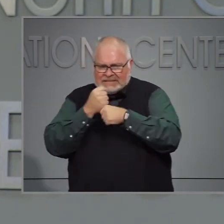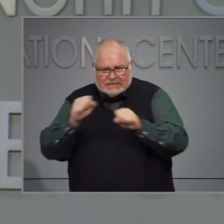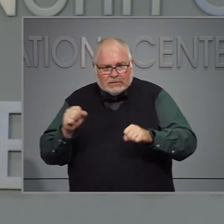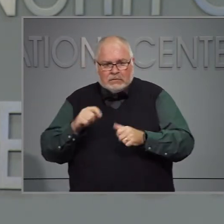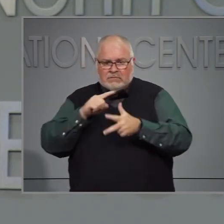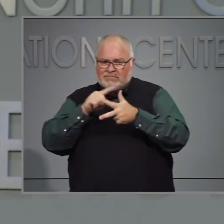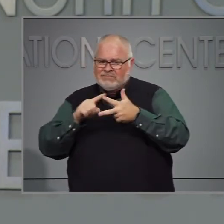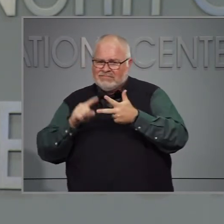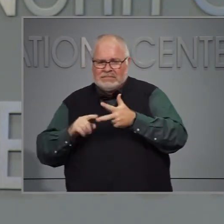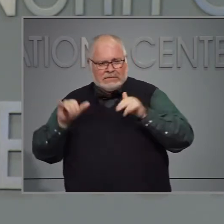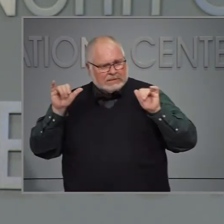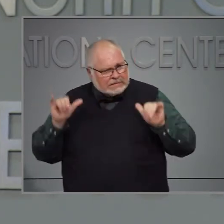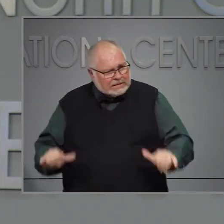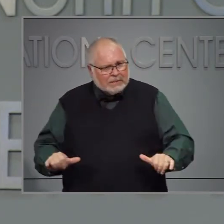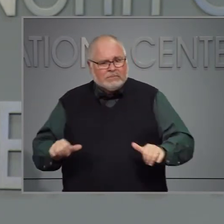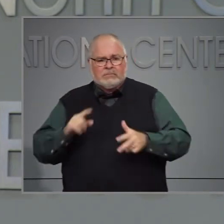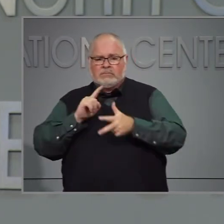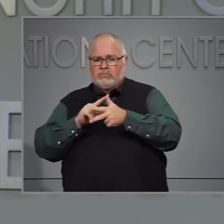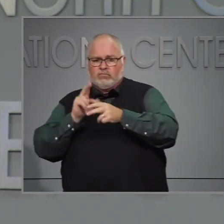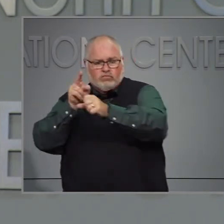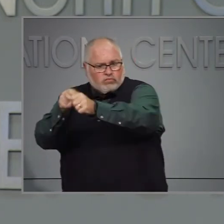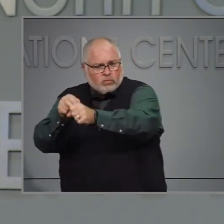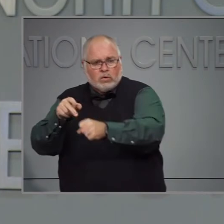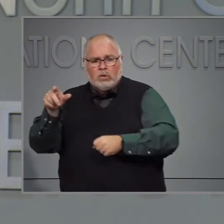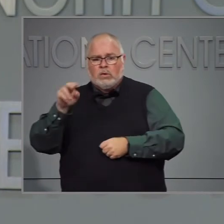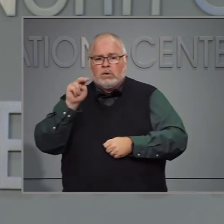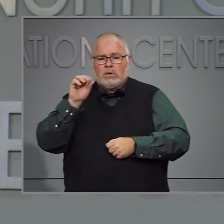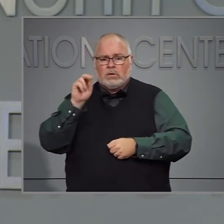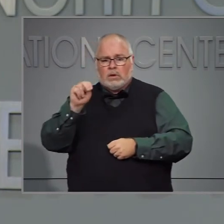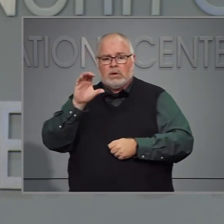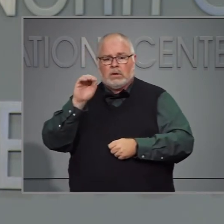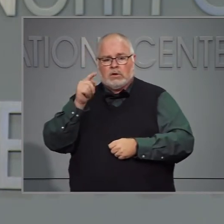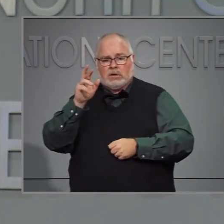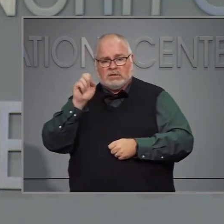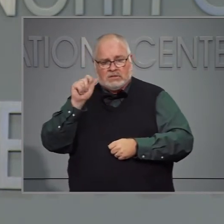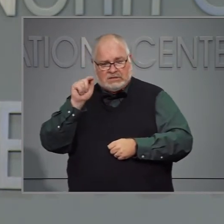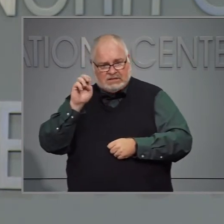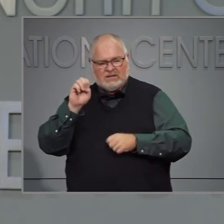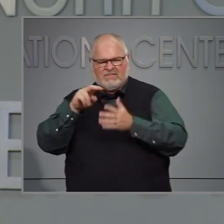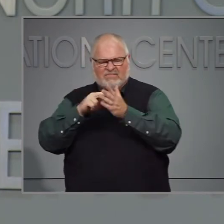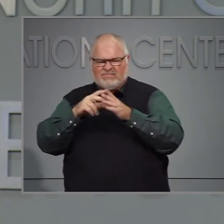distanciamiento Sosa y al que es una medida de precaución por último quiero darle las